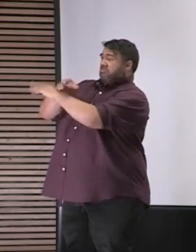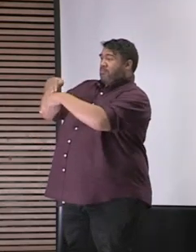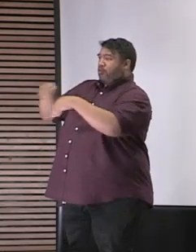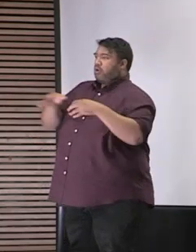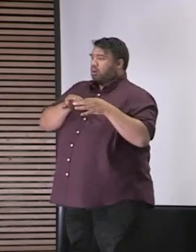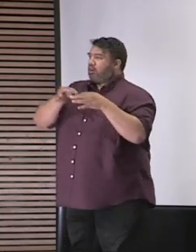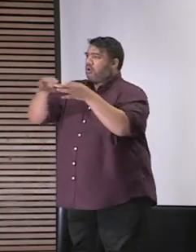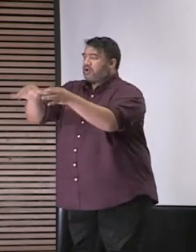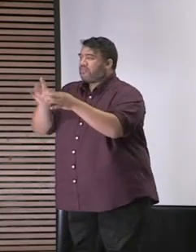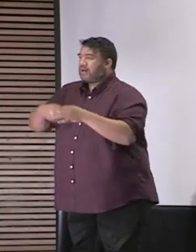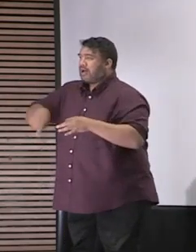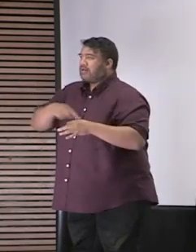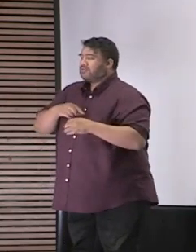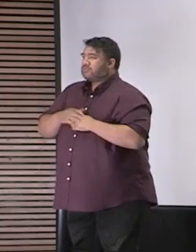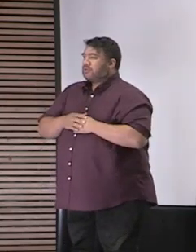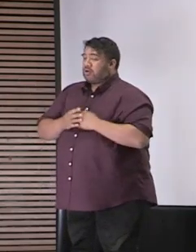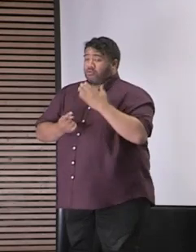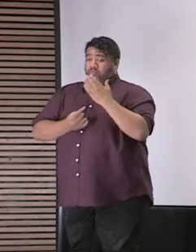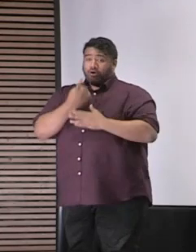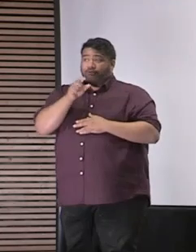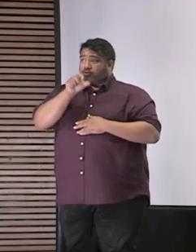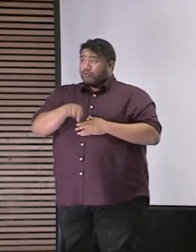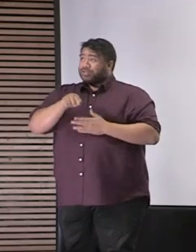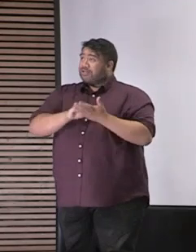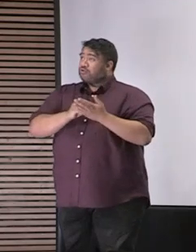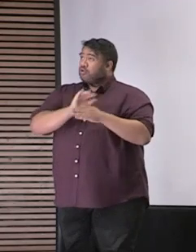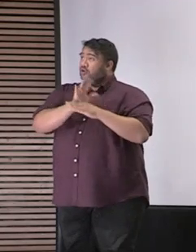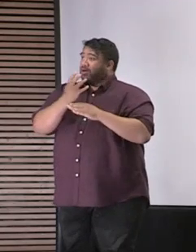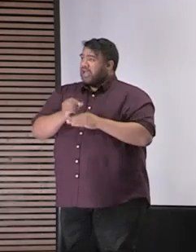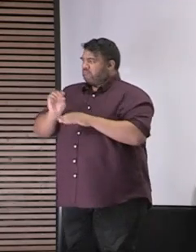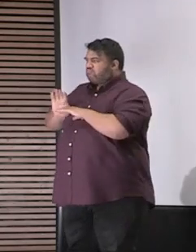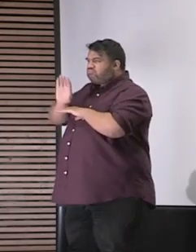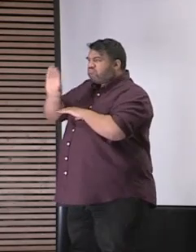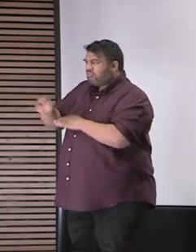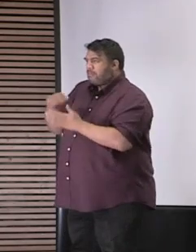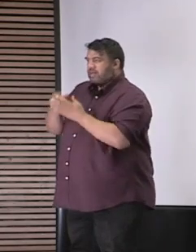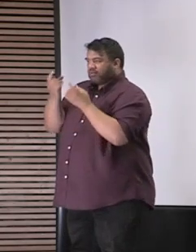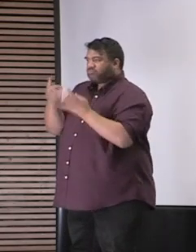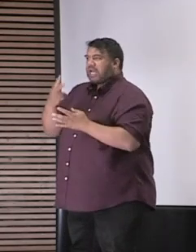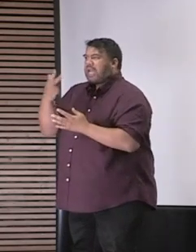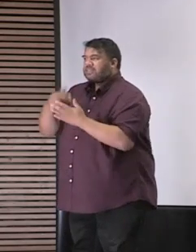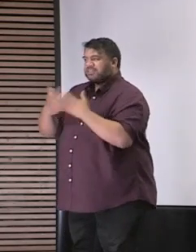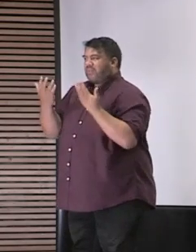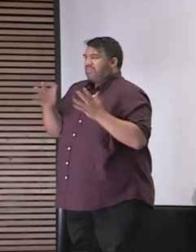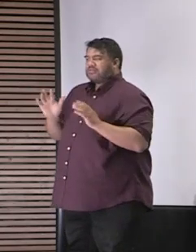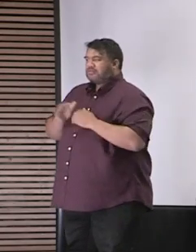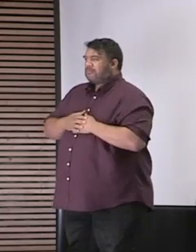nuestro primer caso. Alemania